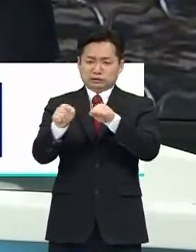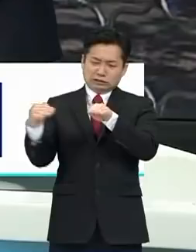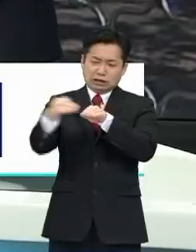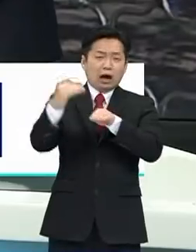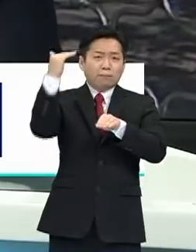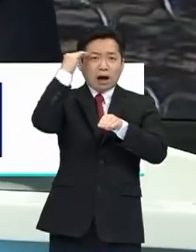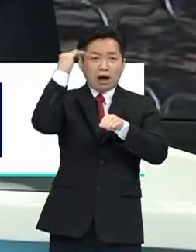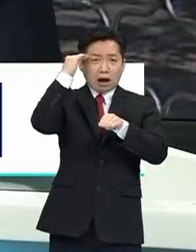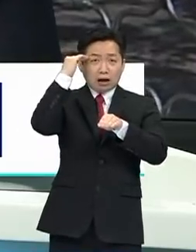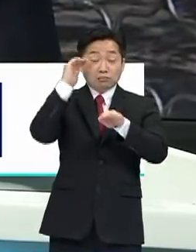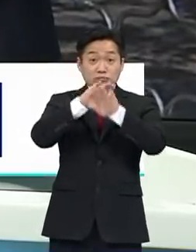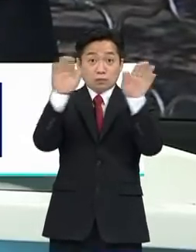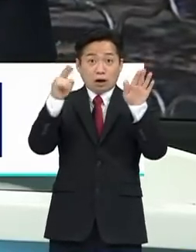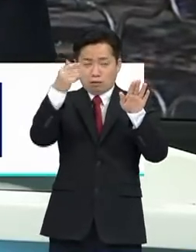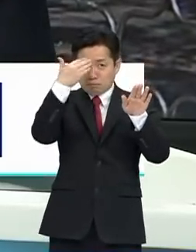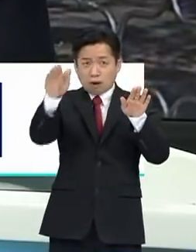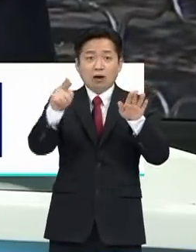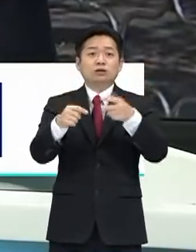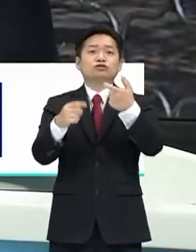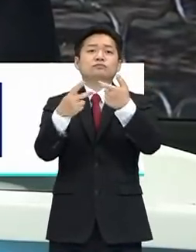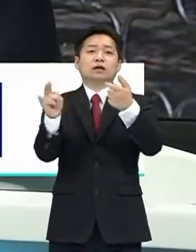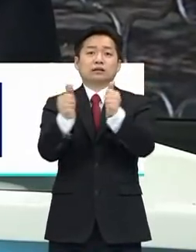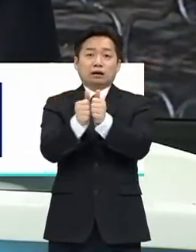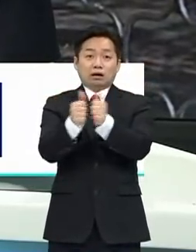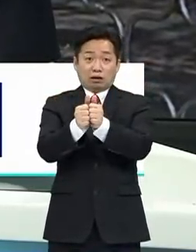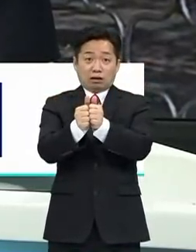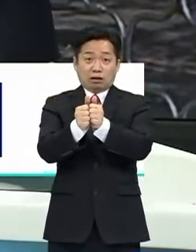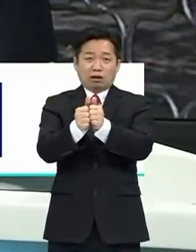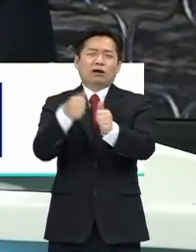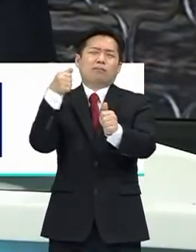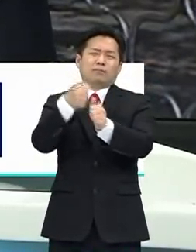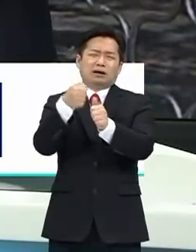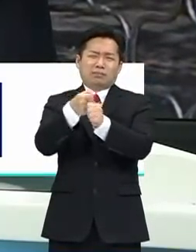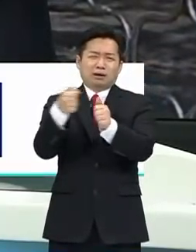대낮에 알지도 못하는 60대 남자를 무차별 폭행하는 일이 벌어졌습니다.